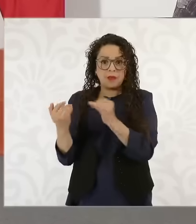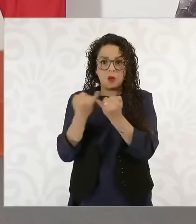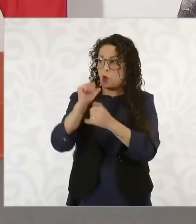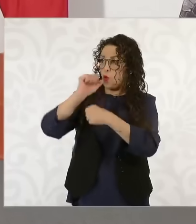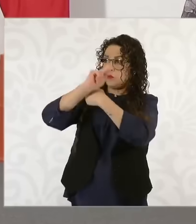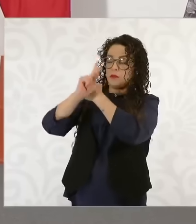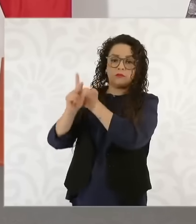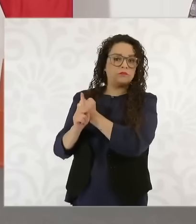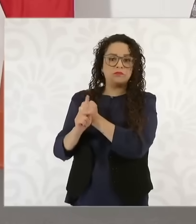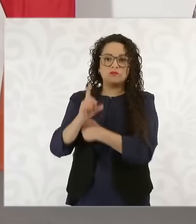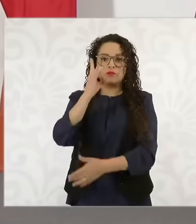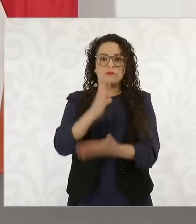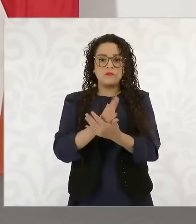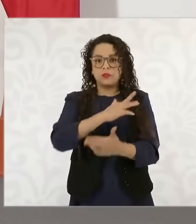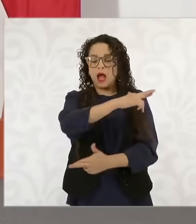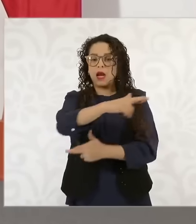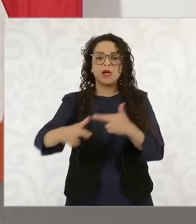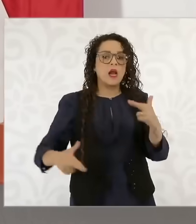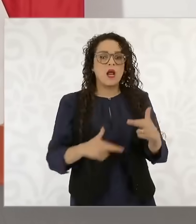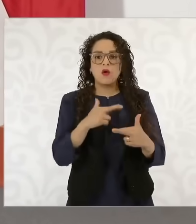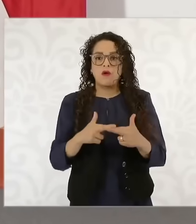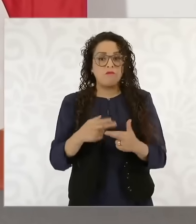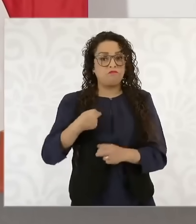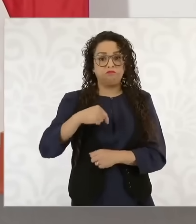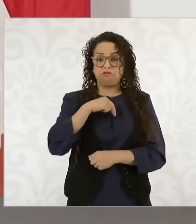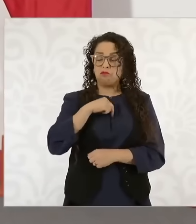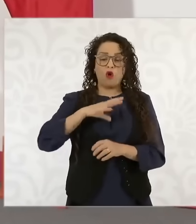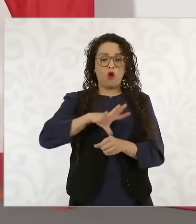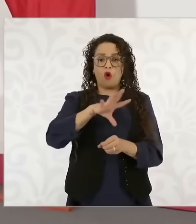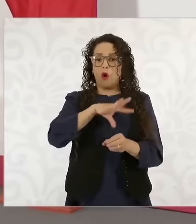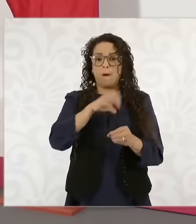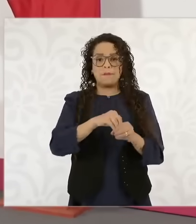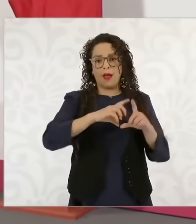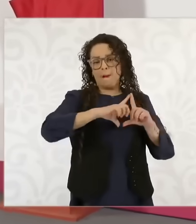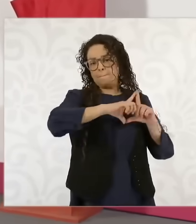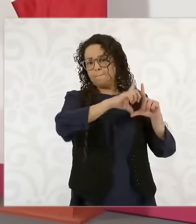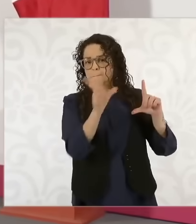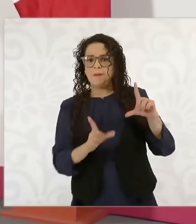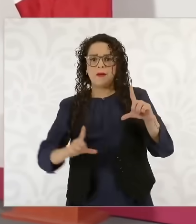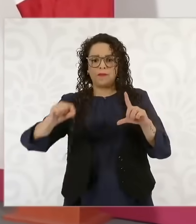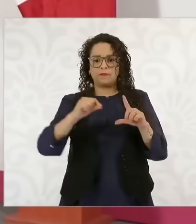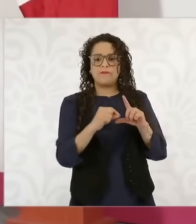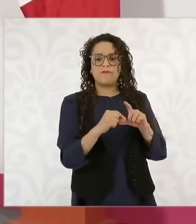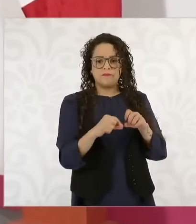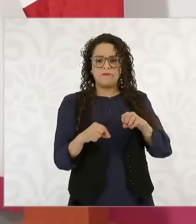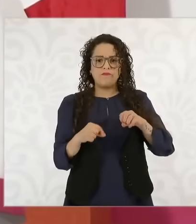tienen regionales. Nosotros sí tenemos un sistema interconectado. está por terminarse, ¿no, Emilia?